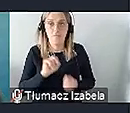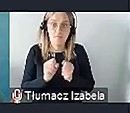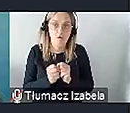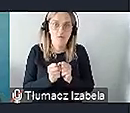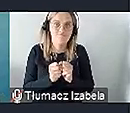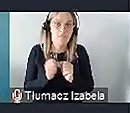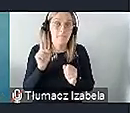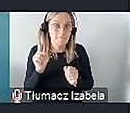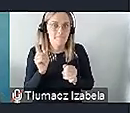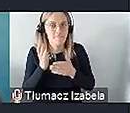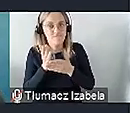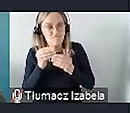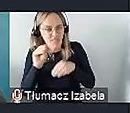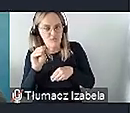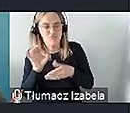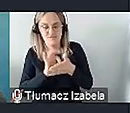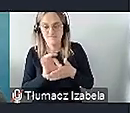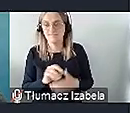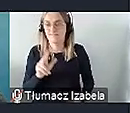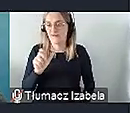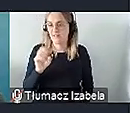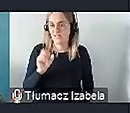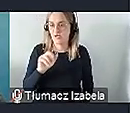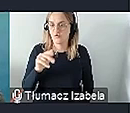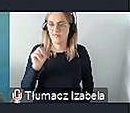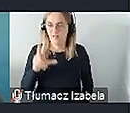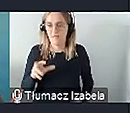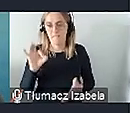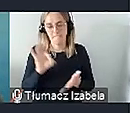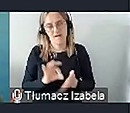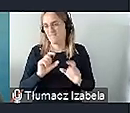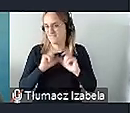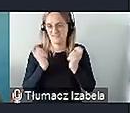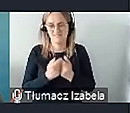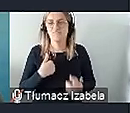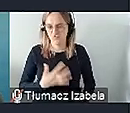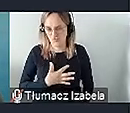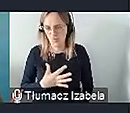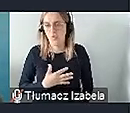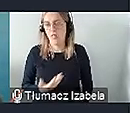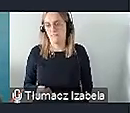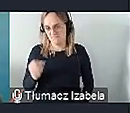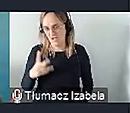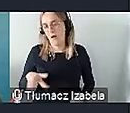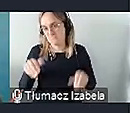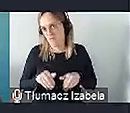Pani Katarzyna napisała, że prawie. Pan Michał to czuje. Bardzo się cieszę.